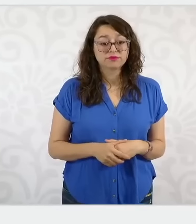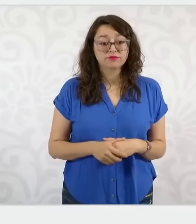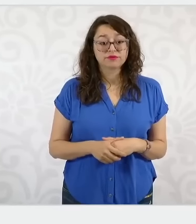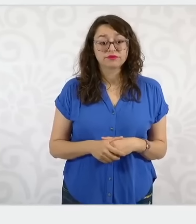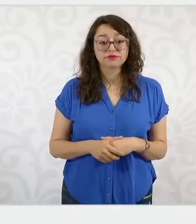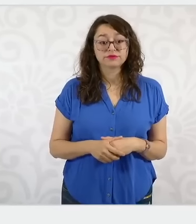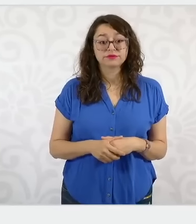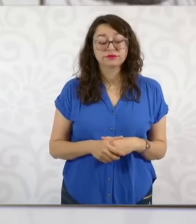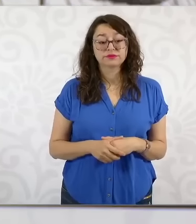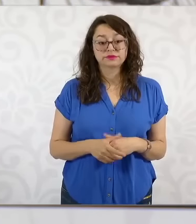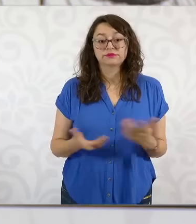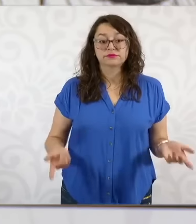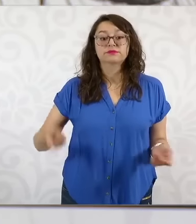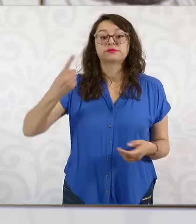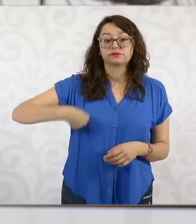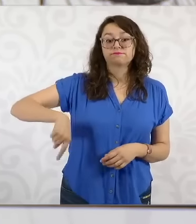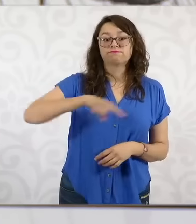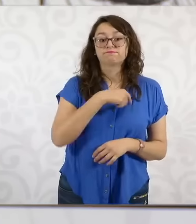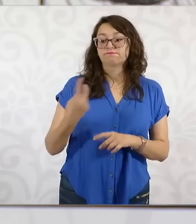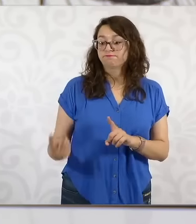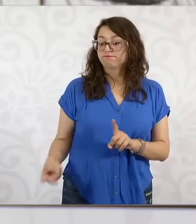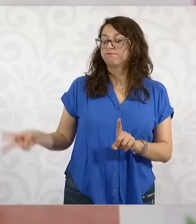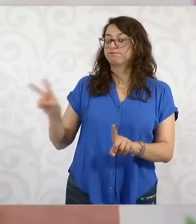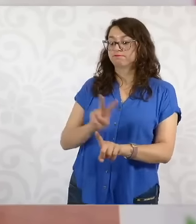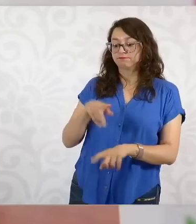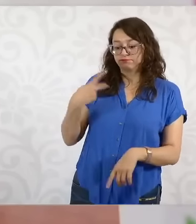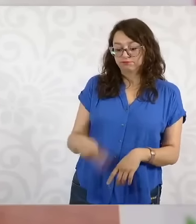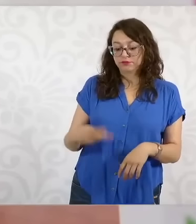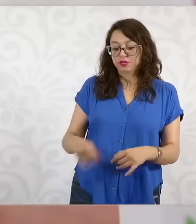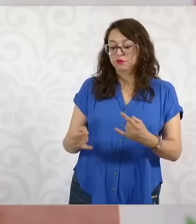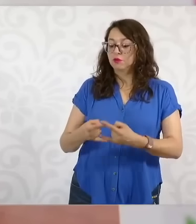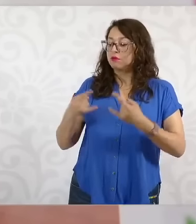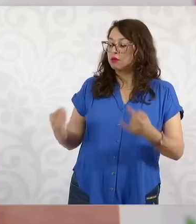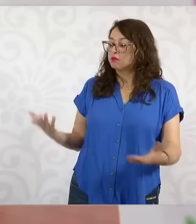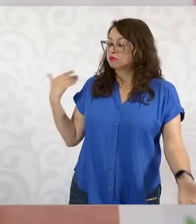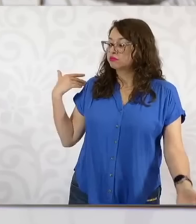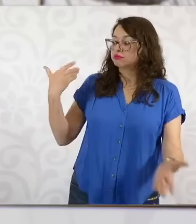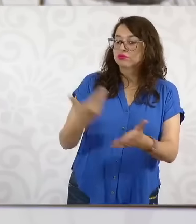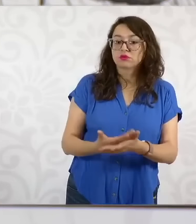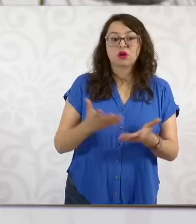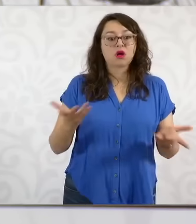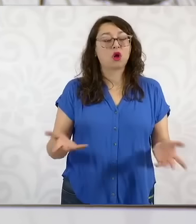y tenemos una visión sustentada en nuestra historia. No lo copiamos de ningún lugar.